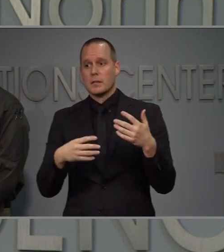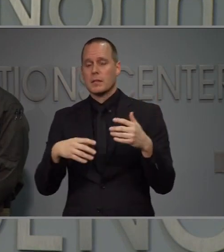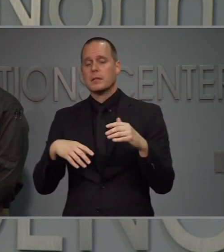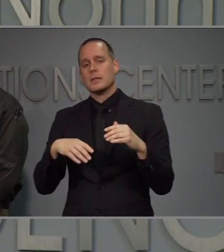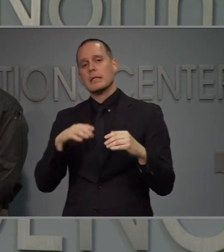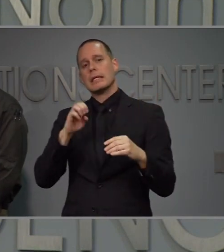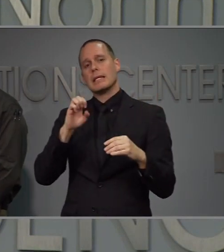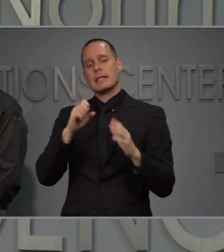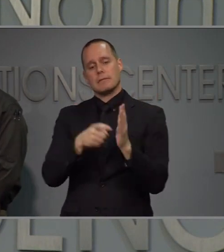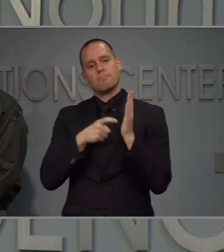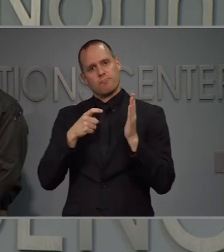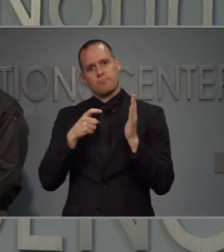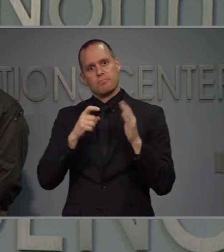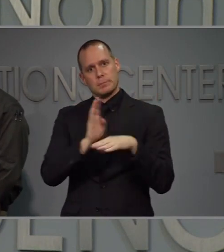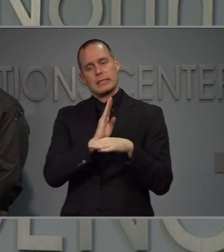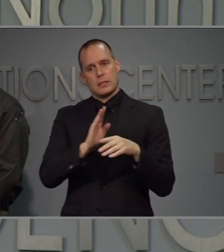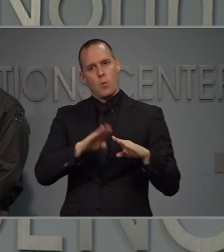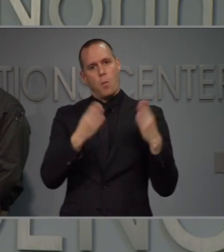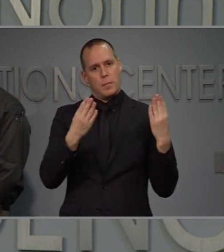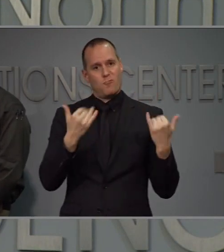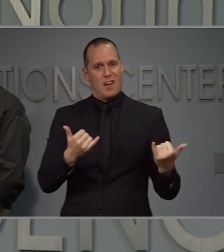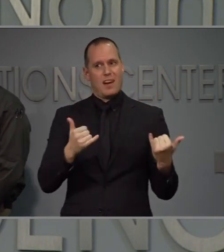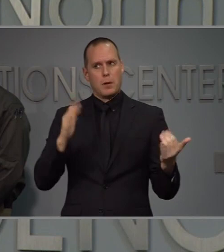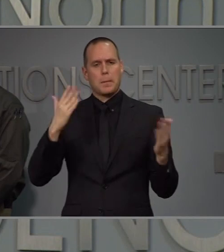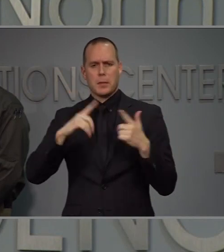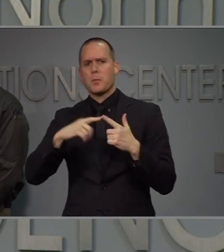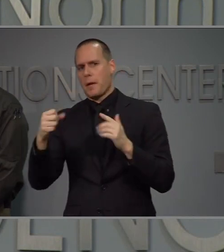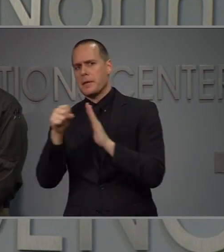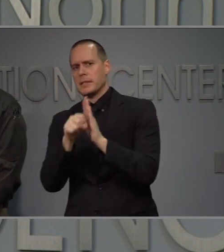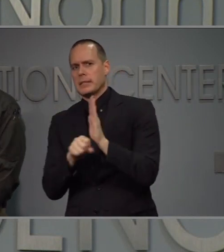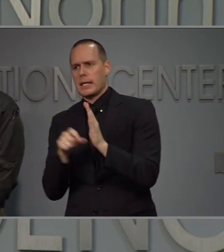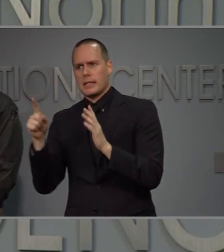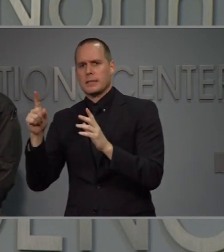Hemos identificado más negocios esenciales, en comparación con